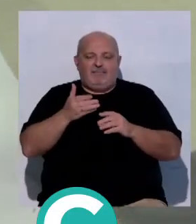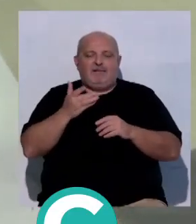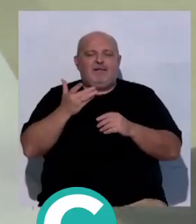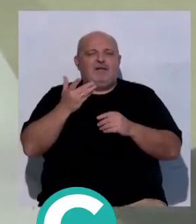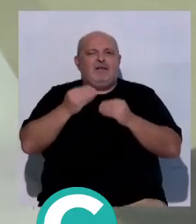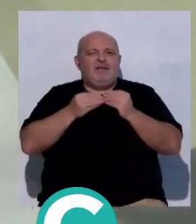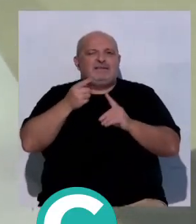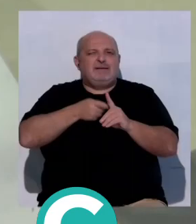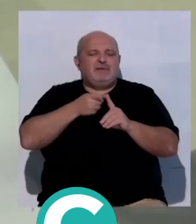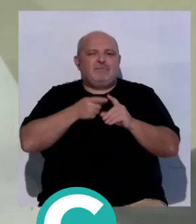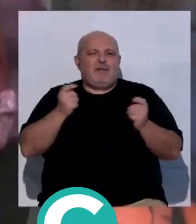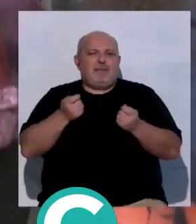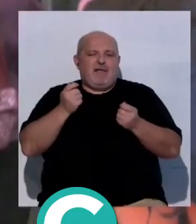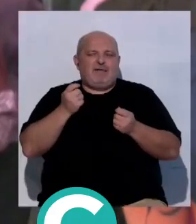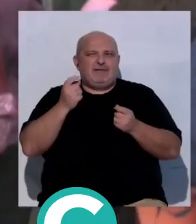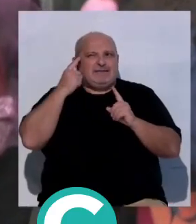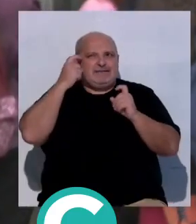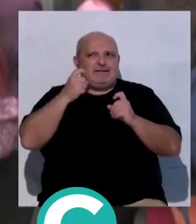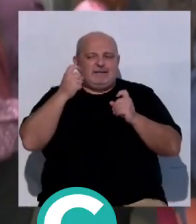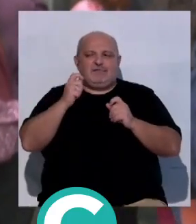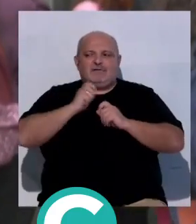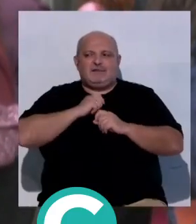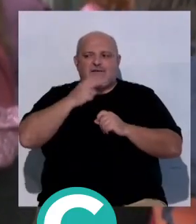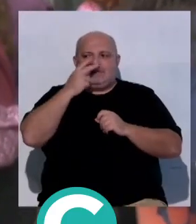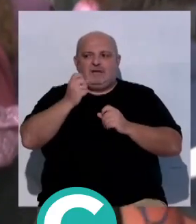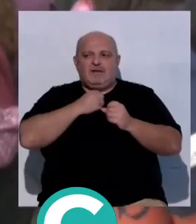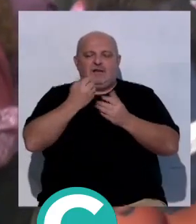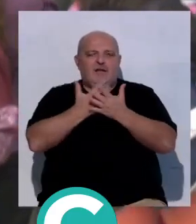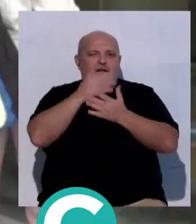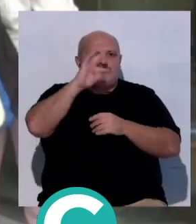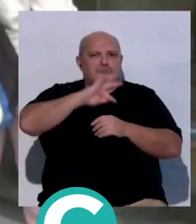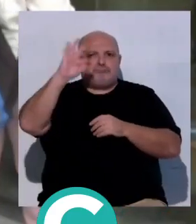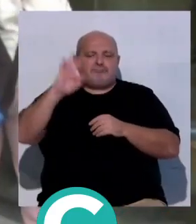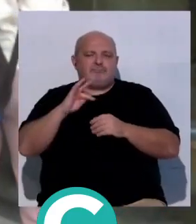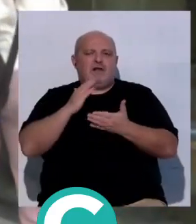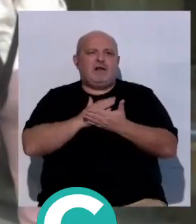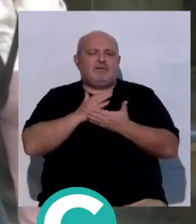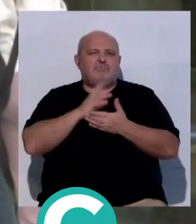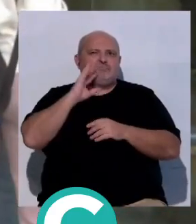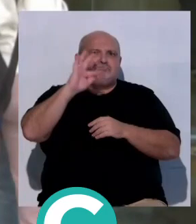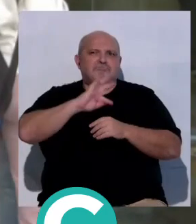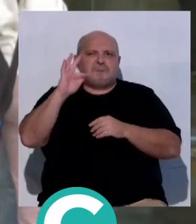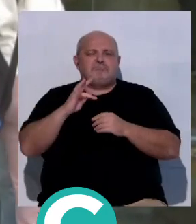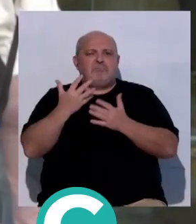un seguimiento a la campaña intentado seguir más o menos lo que me interesaba a mí lo que decía cada candidato en clase hemos estado siguiéndolo un poquillo nos han estado explicando también